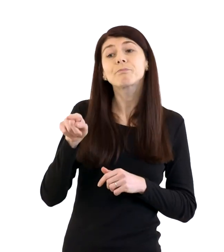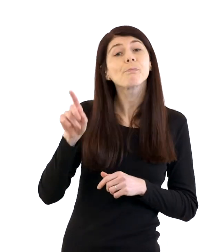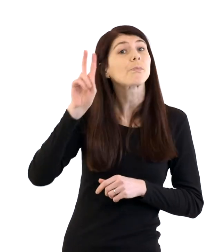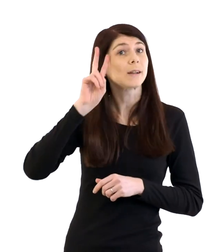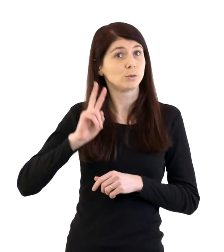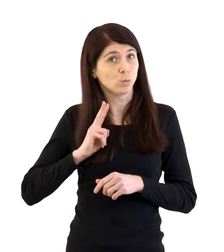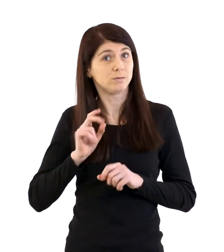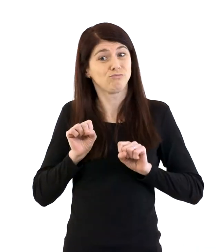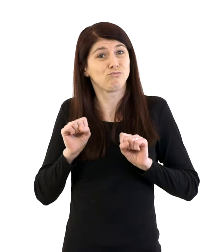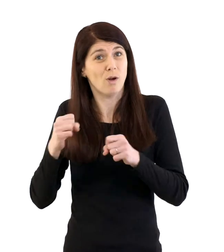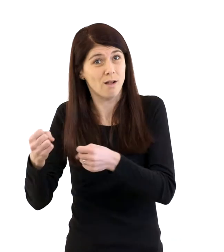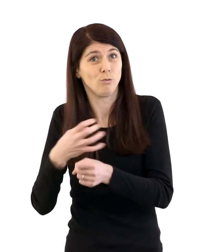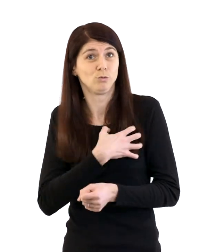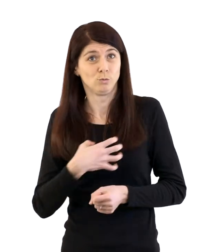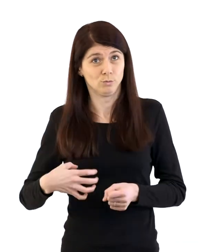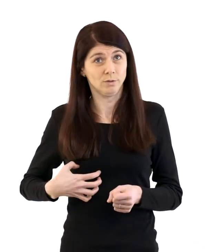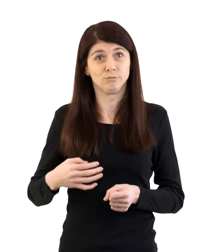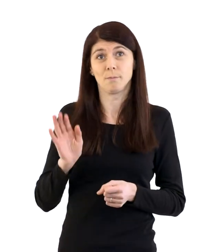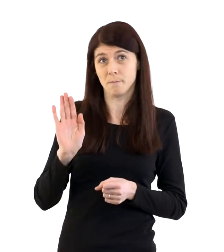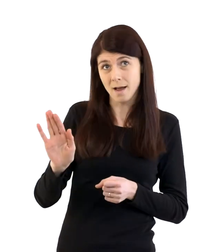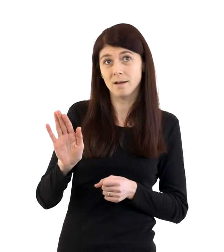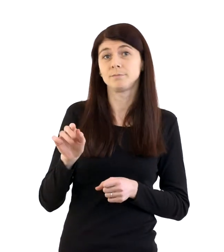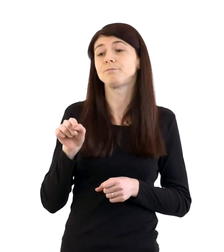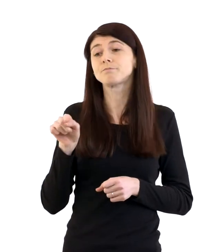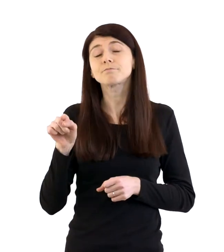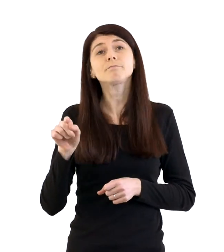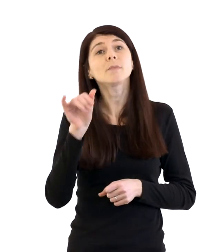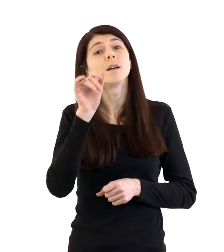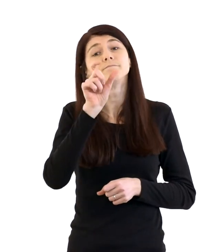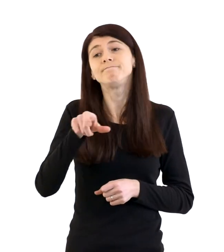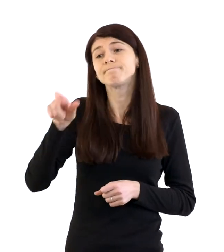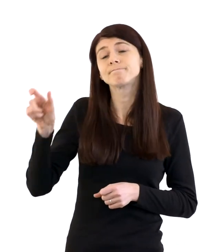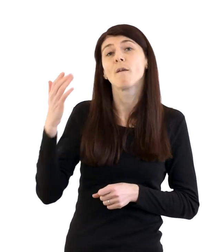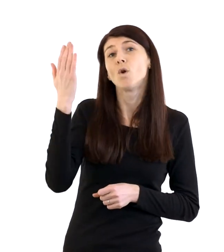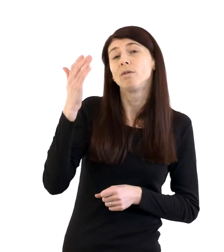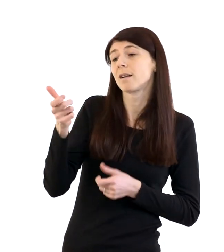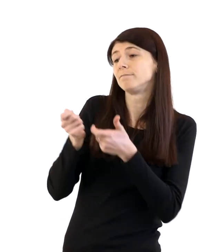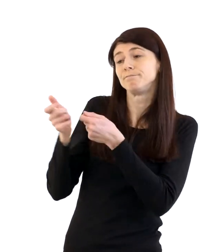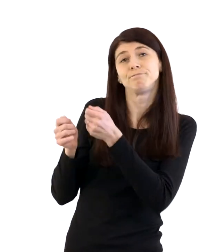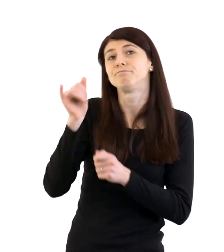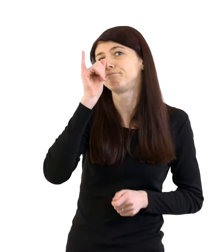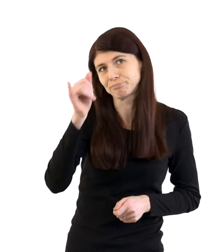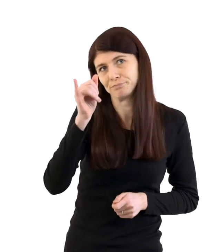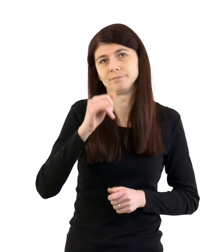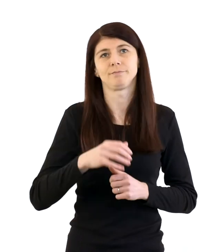Instytucje te nie mogą korzystać z pracy wolontariuszy przy prowadzonej działalności gospodarczej.